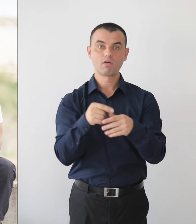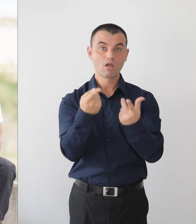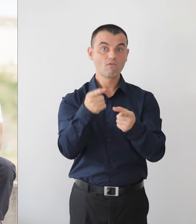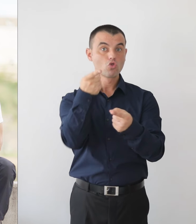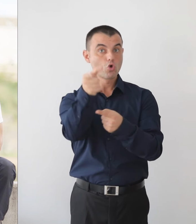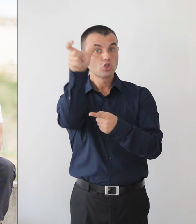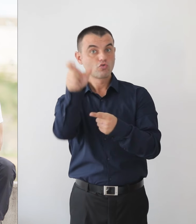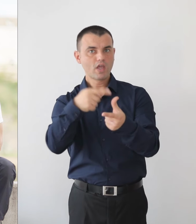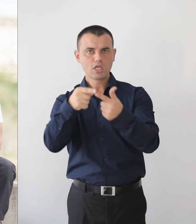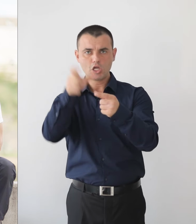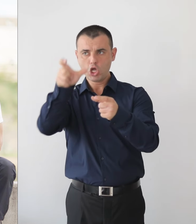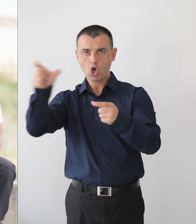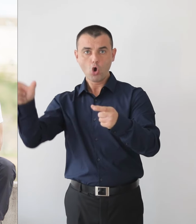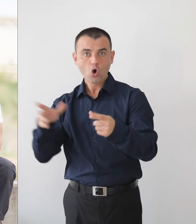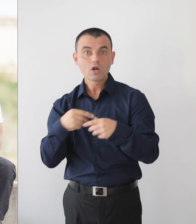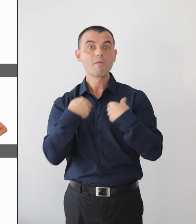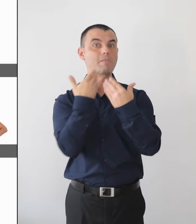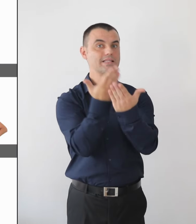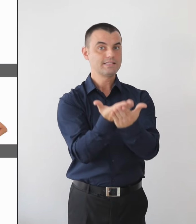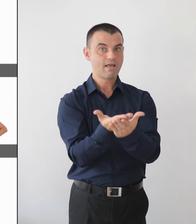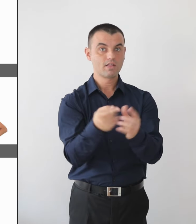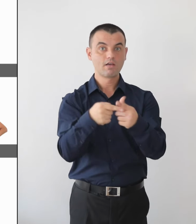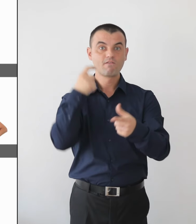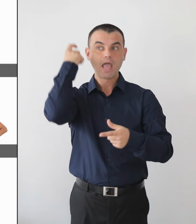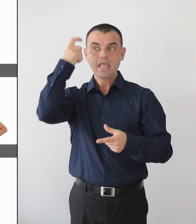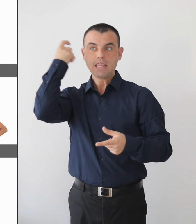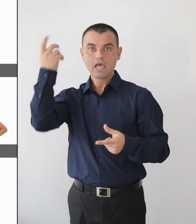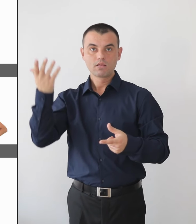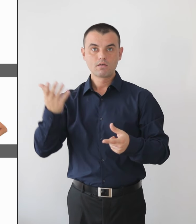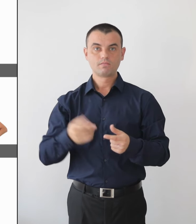какво прави този човек или лица и каква концепция представят.